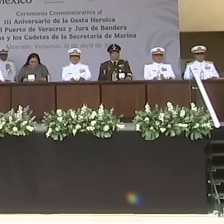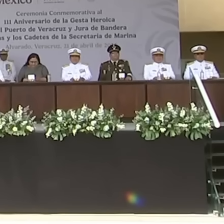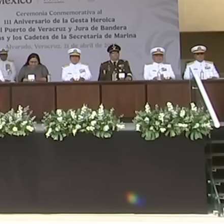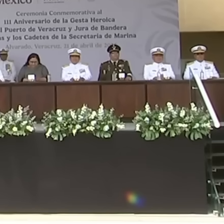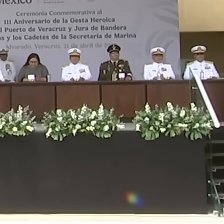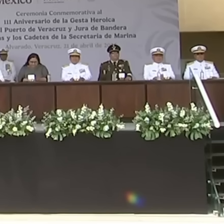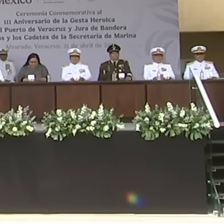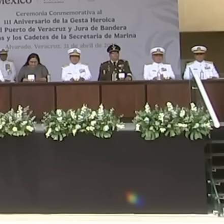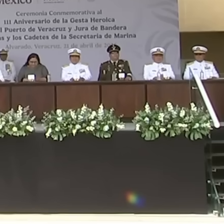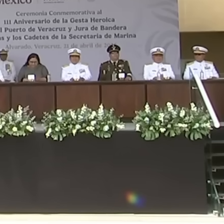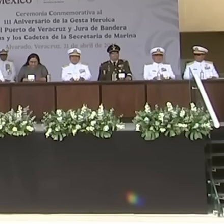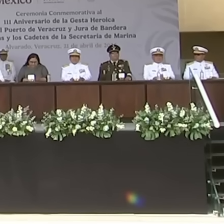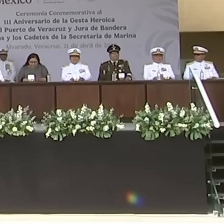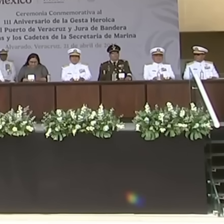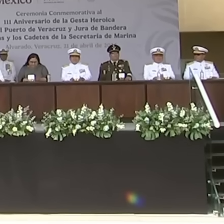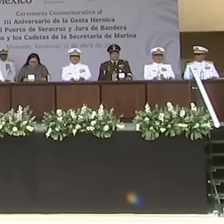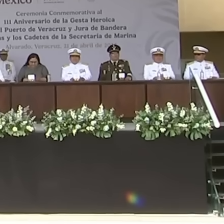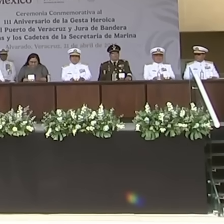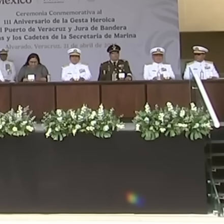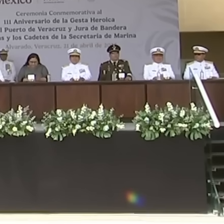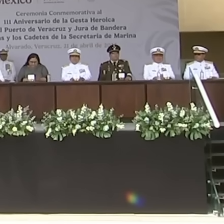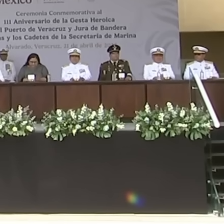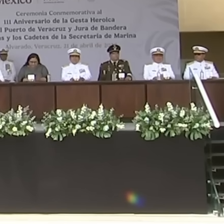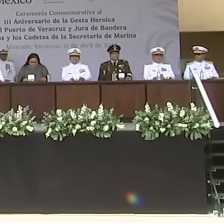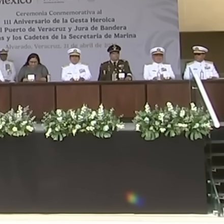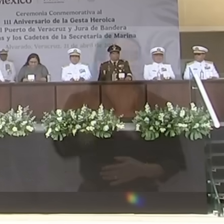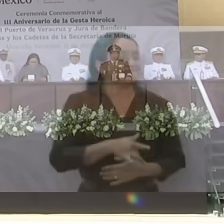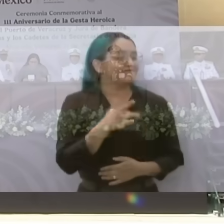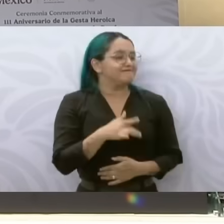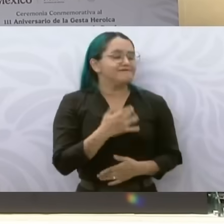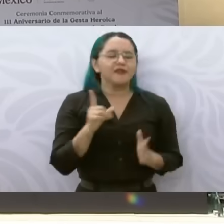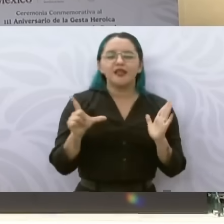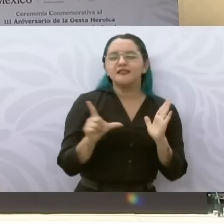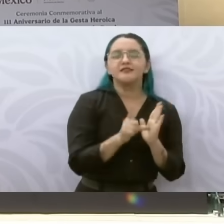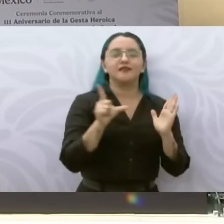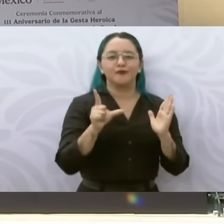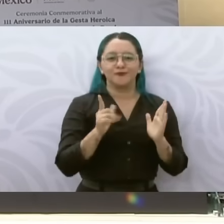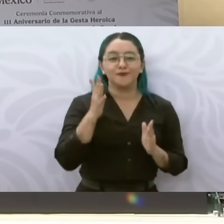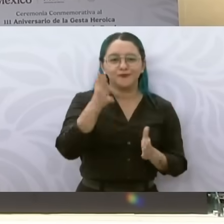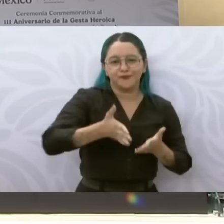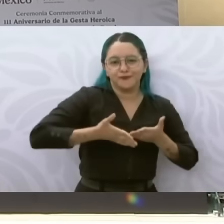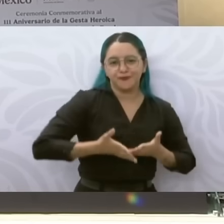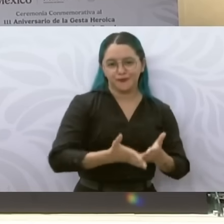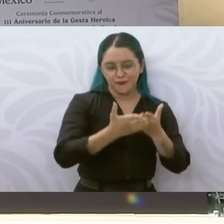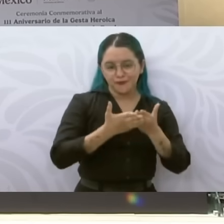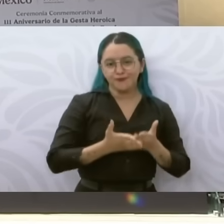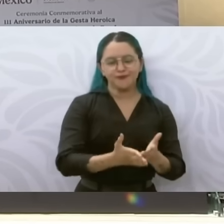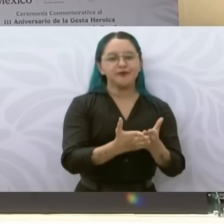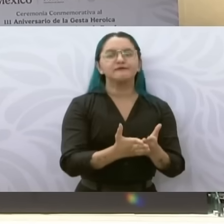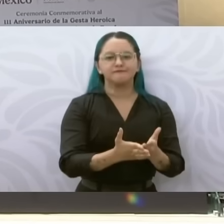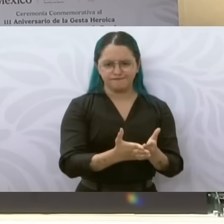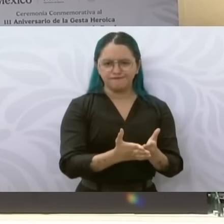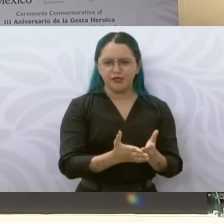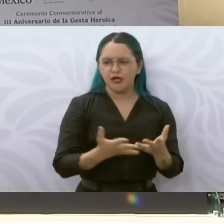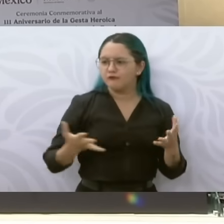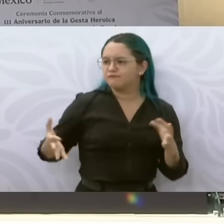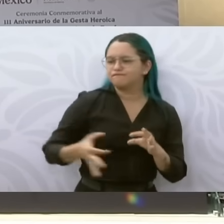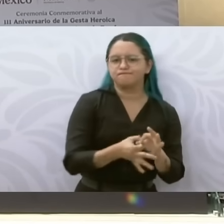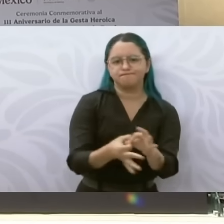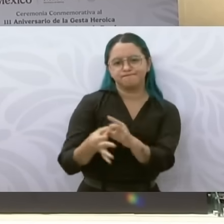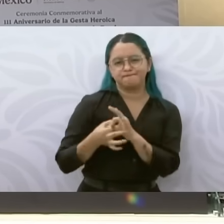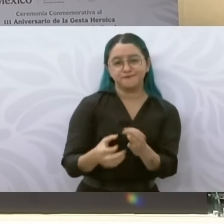estamos listas y listos para navegar avante y consolidarnos como una armada más fuerte